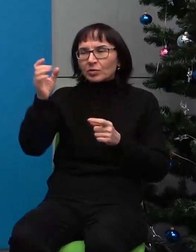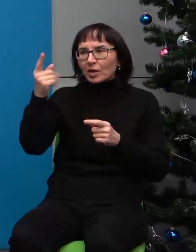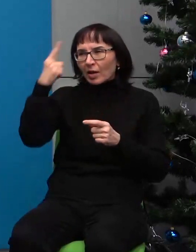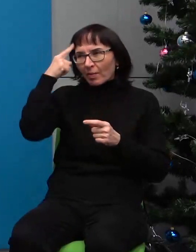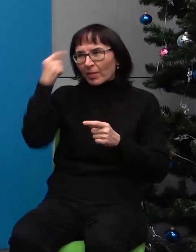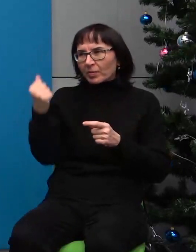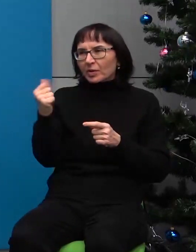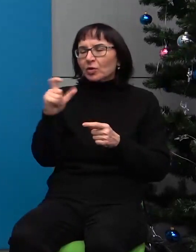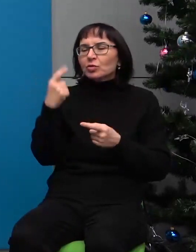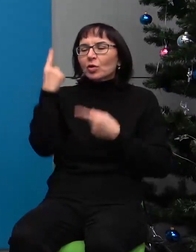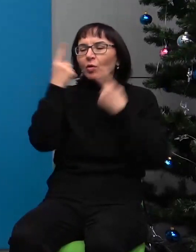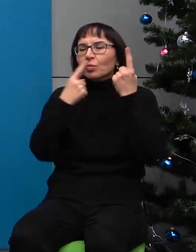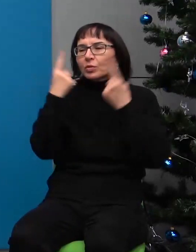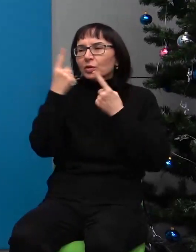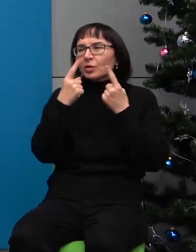Co myślałeś wtedy, że ktoś przyjdzie?